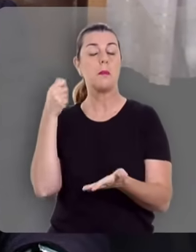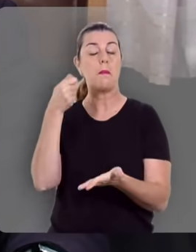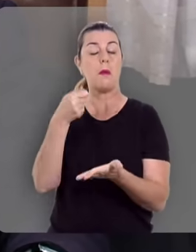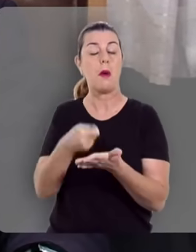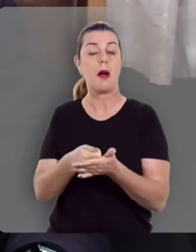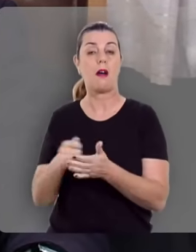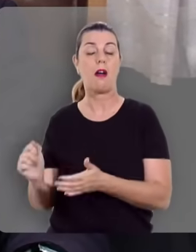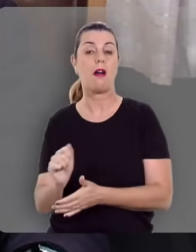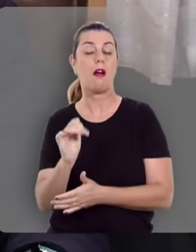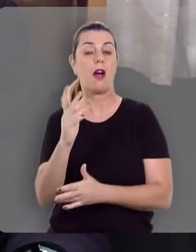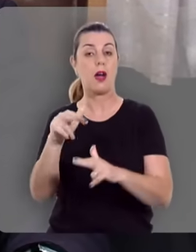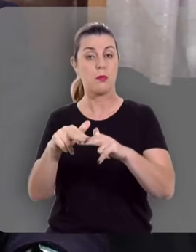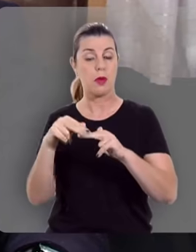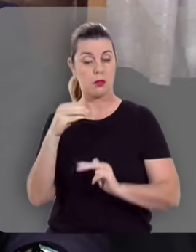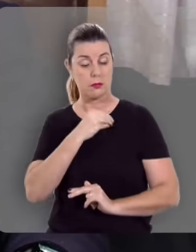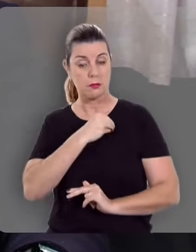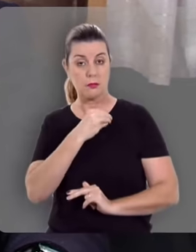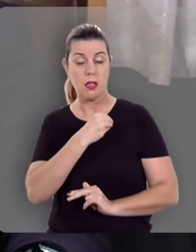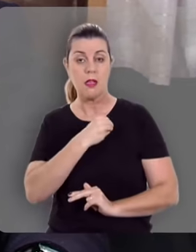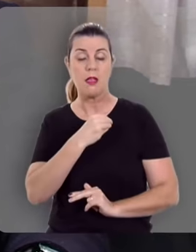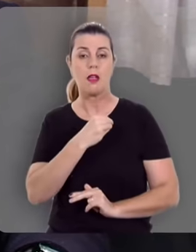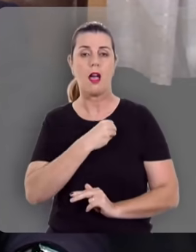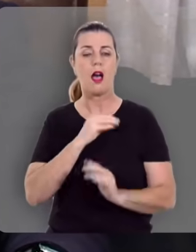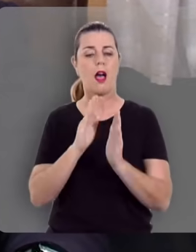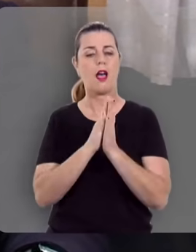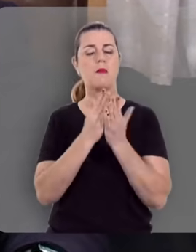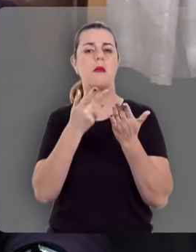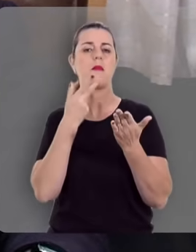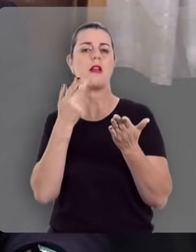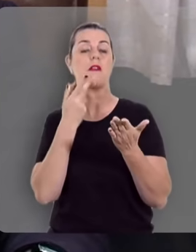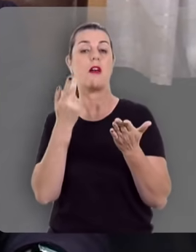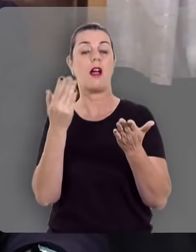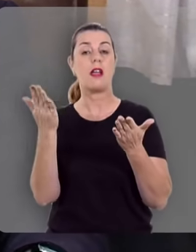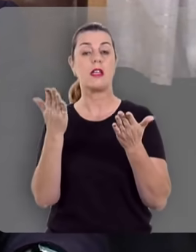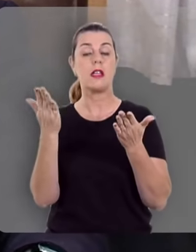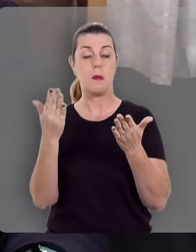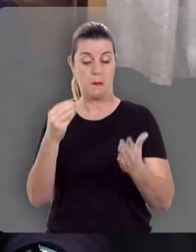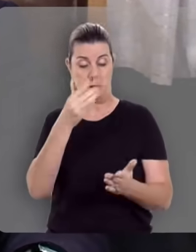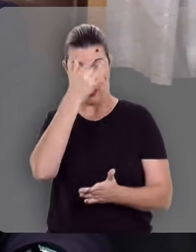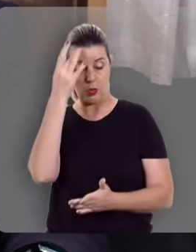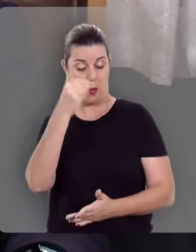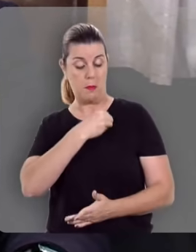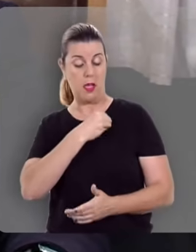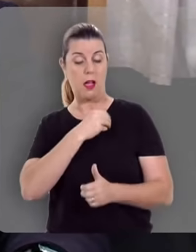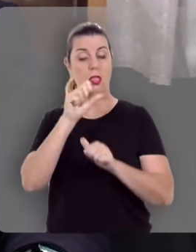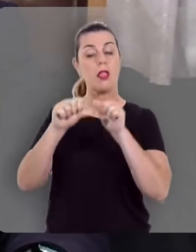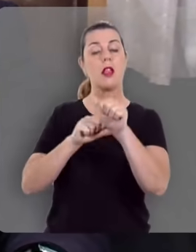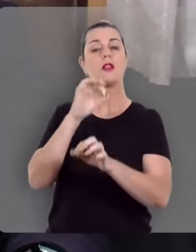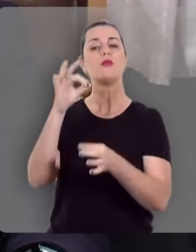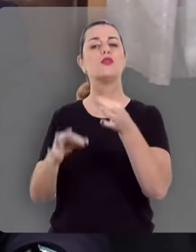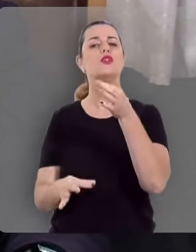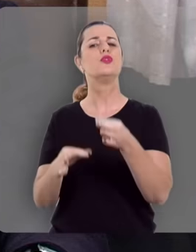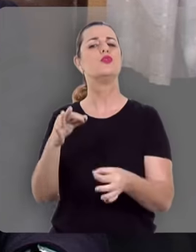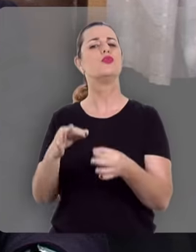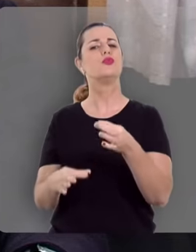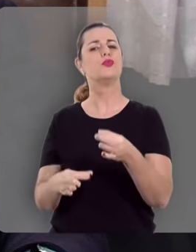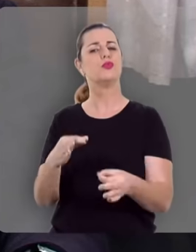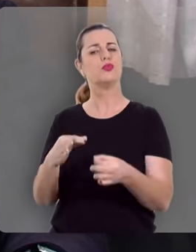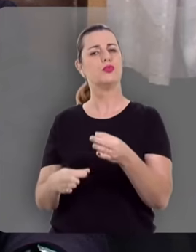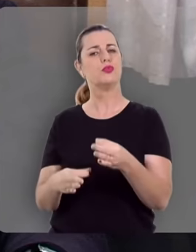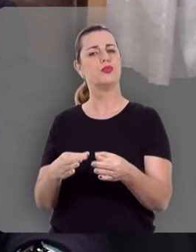então a Bíblia diz que este pecador é declarado justo do tribunal de Deus e neste exato momento